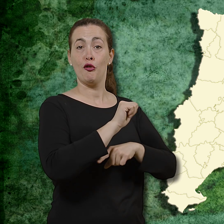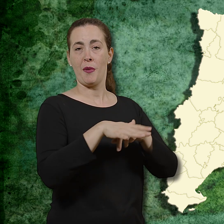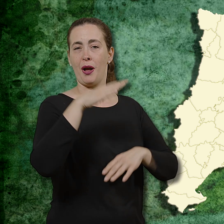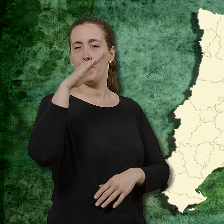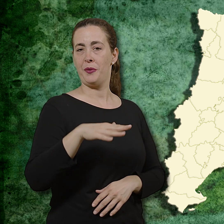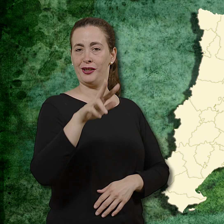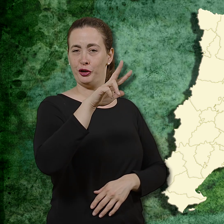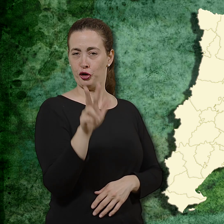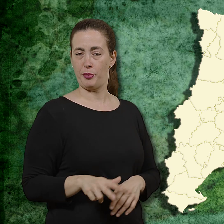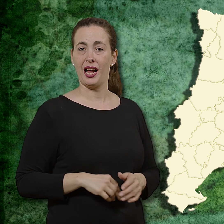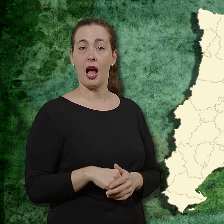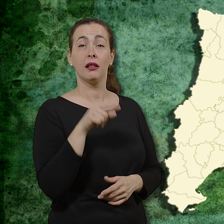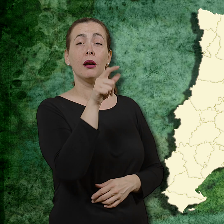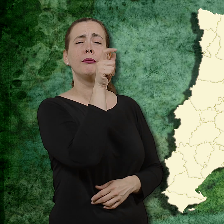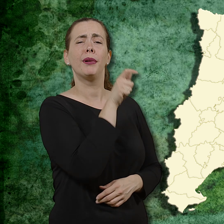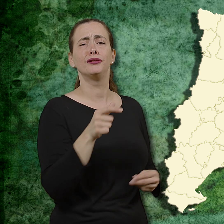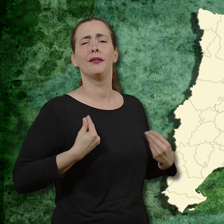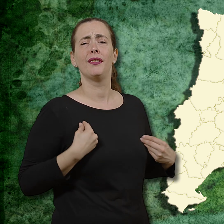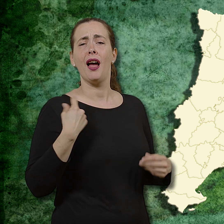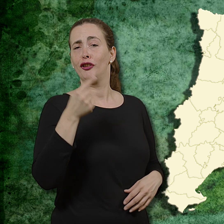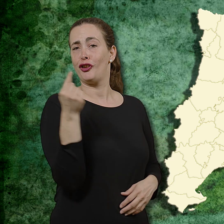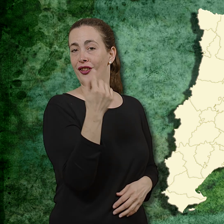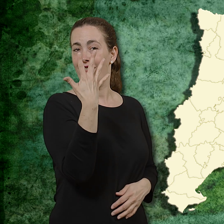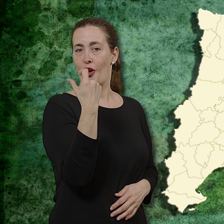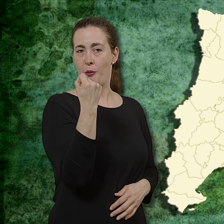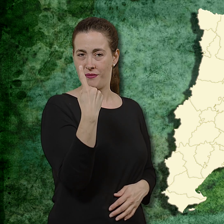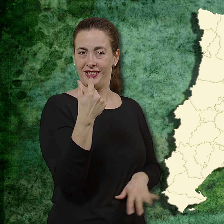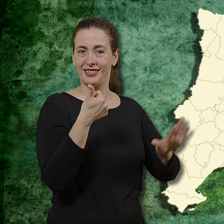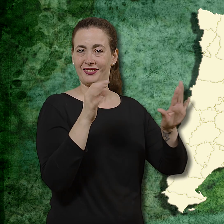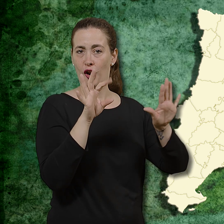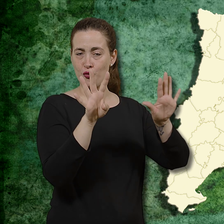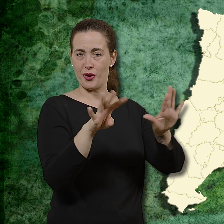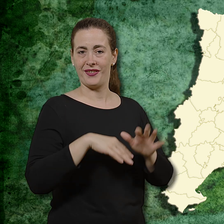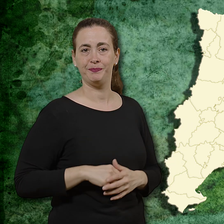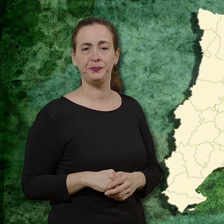Comarca: Baix Penedès. Població: 5.609 habitants.